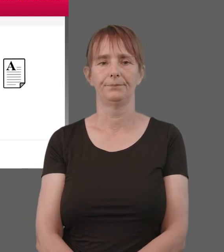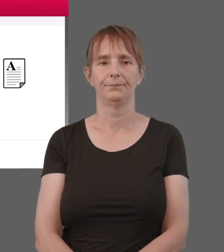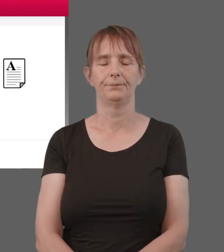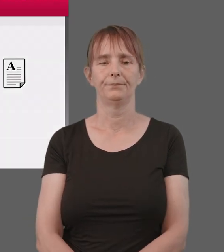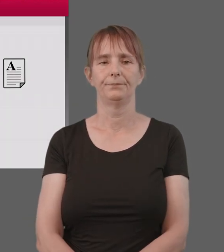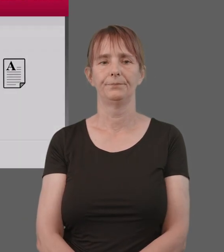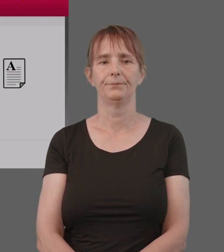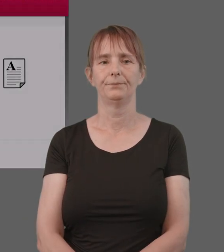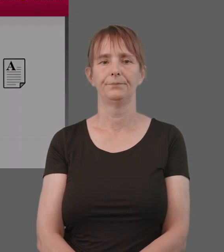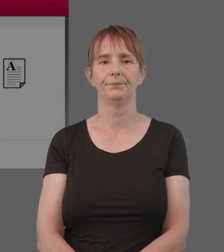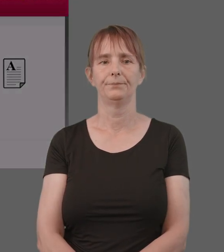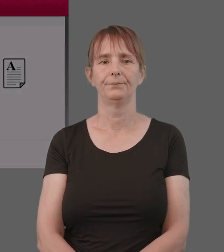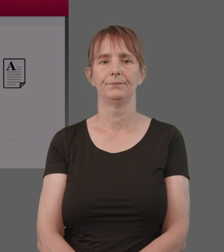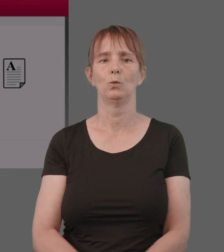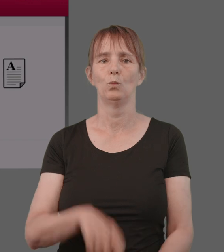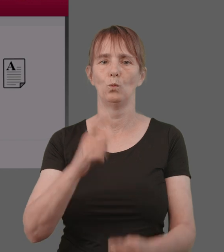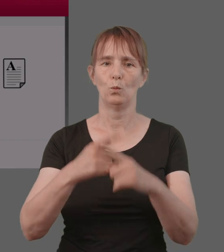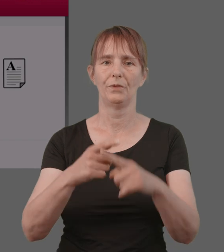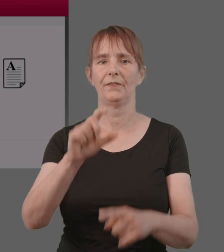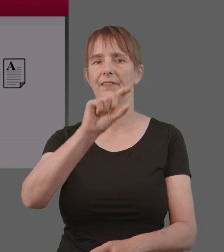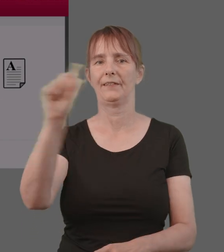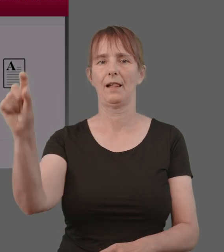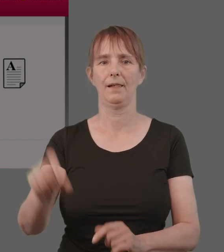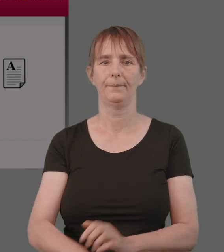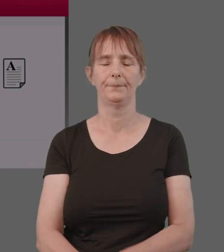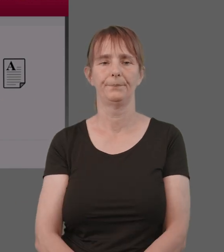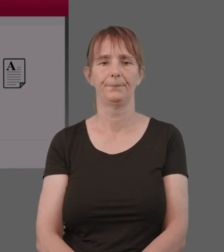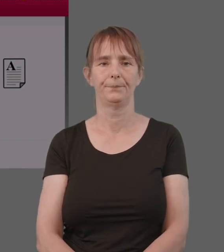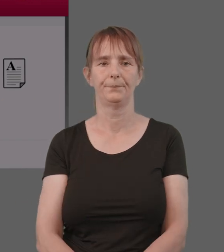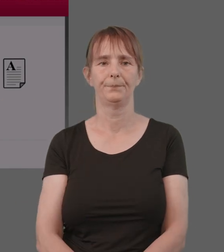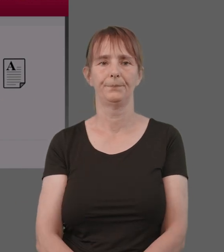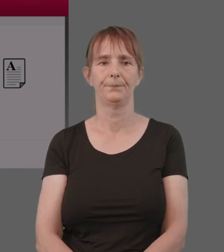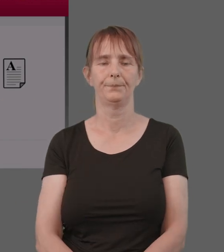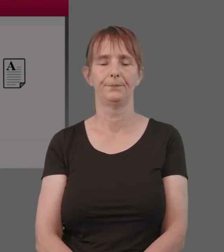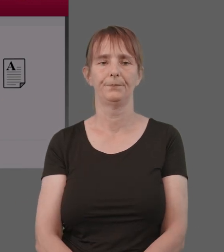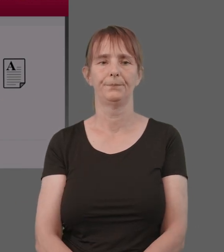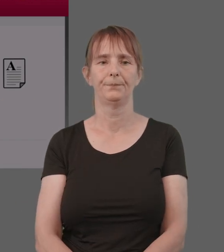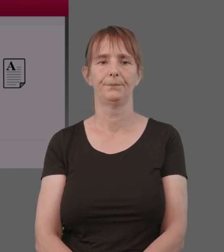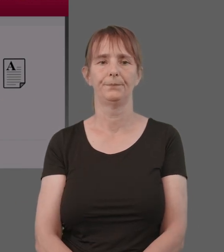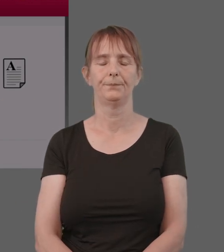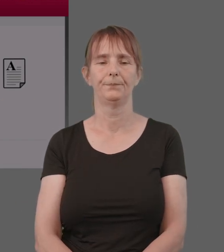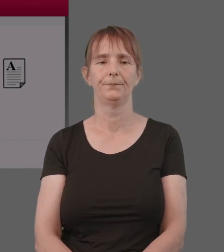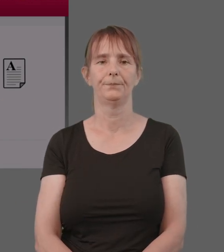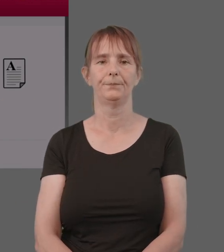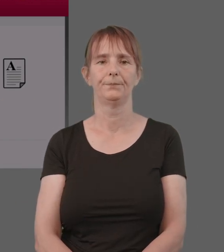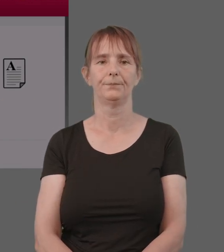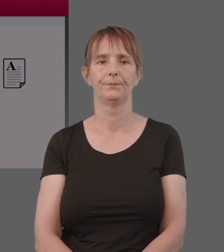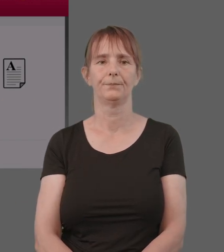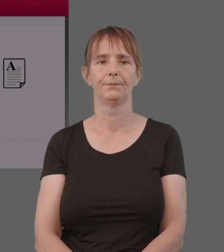recherchierte Zeitschrift "Zeitzeichen evangelische Kommentare zur Religion und Gesellschaft". In dieser